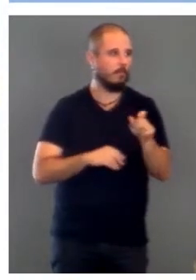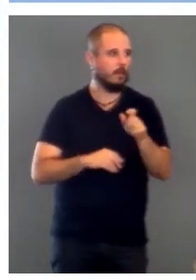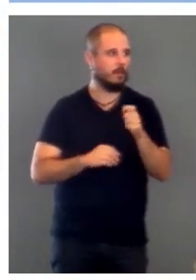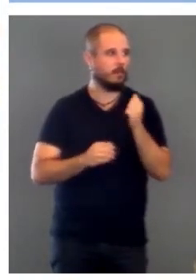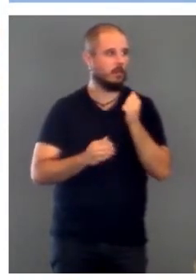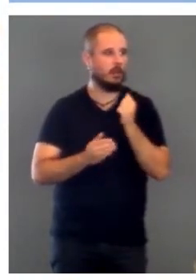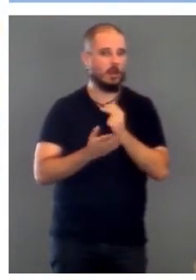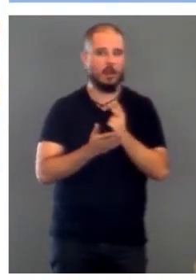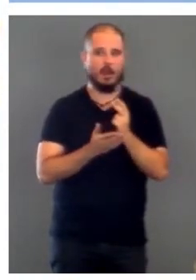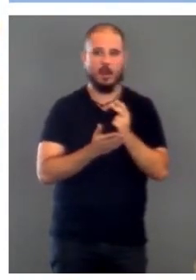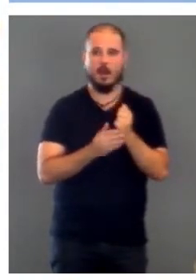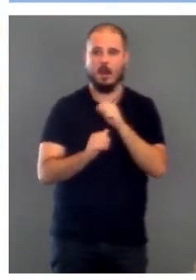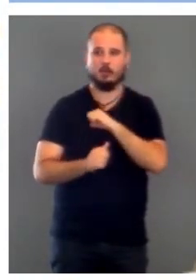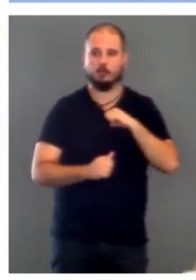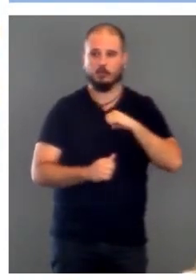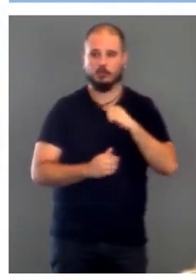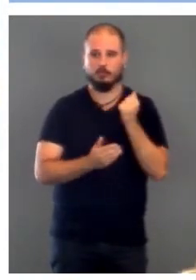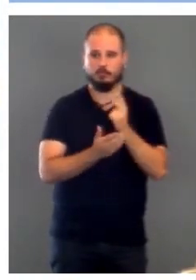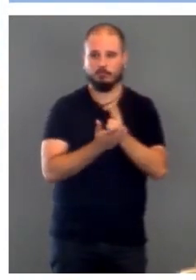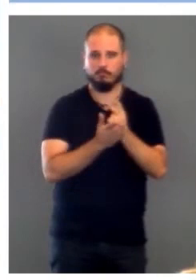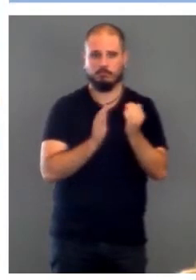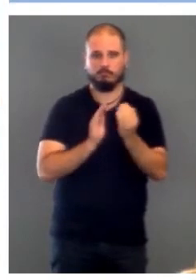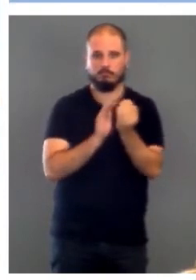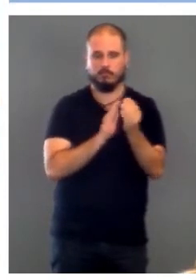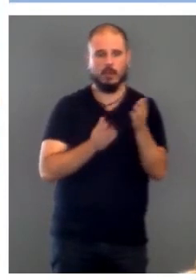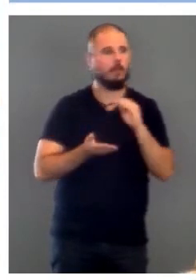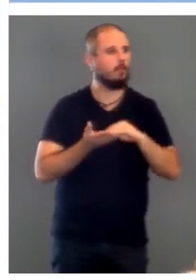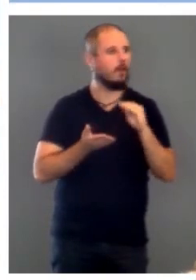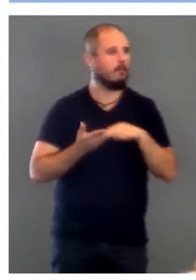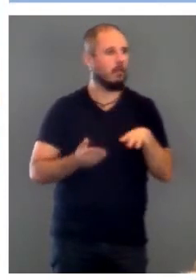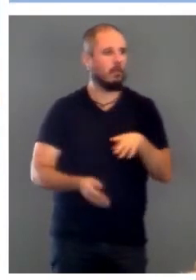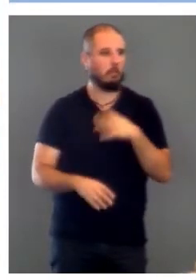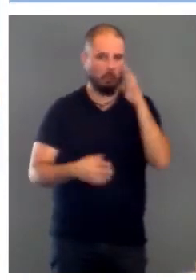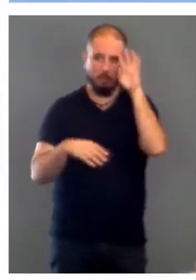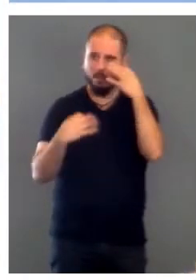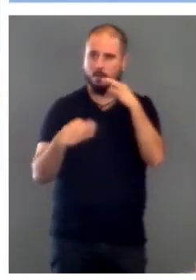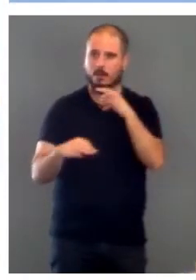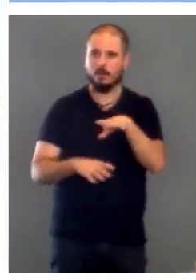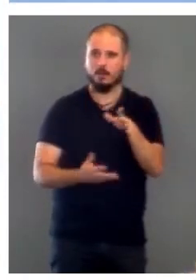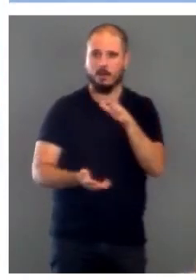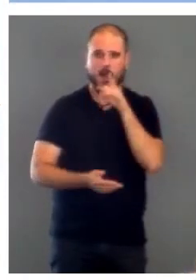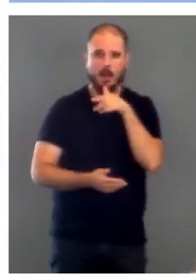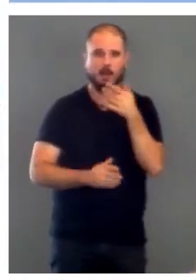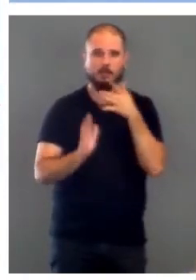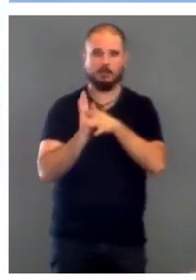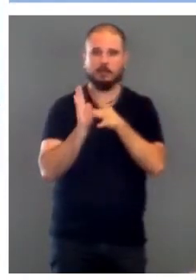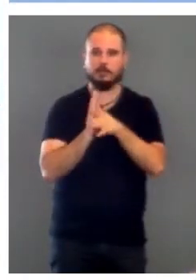Hay veces No los conocemos bueno pues esta es una muy buena oportunidad para saber más De la bolsa de relevo De negocio